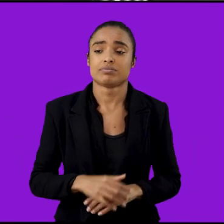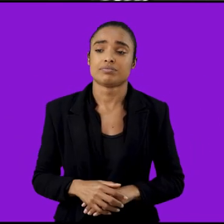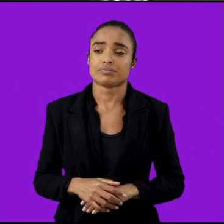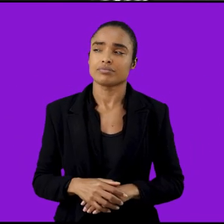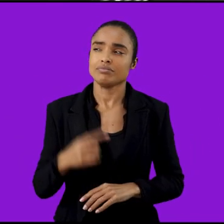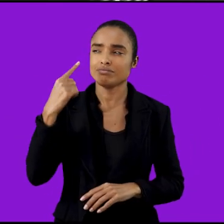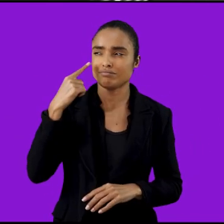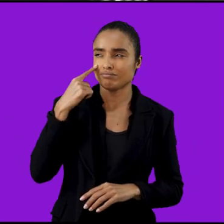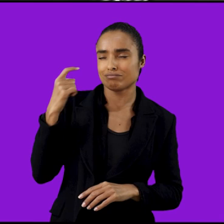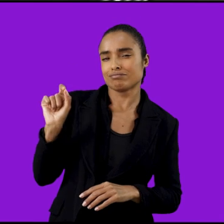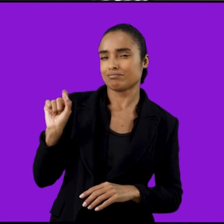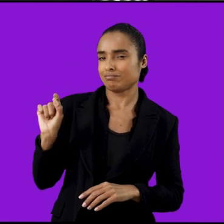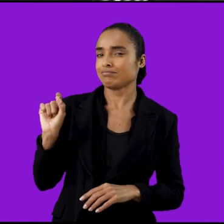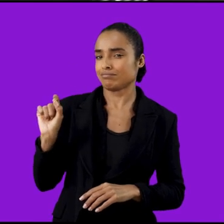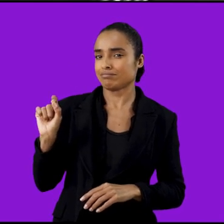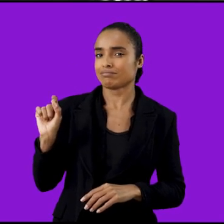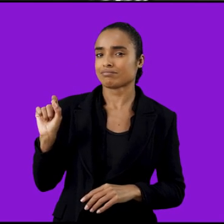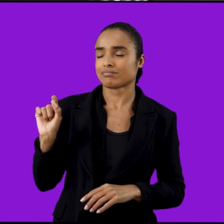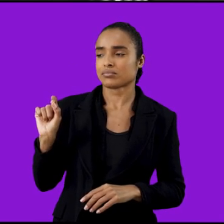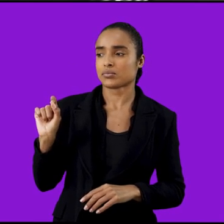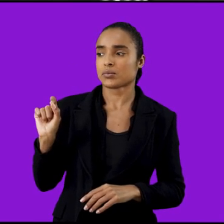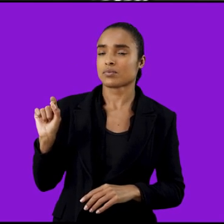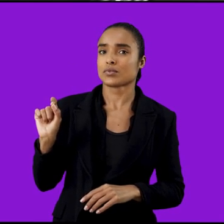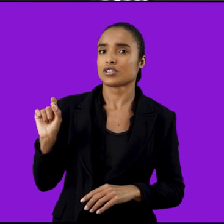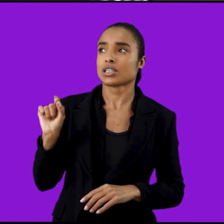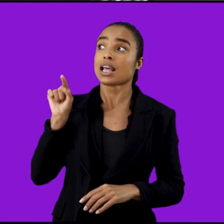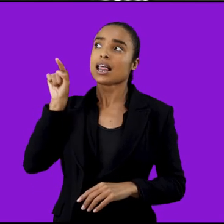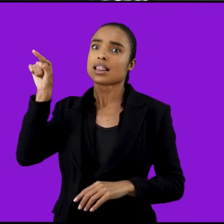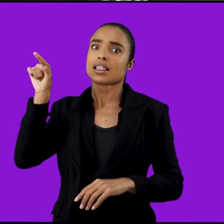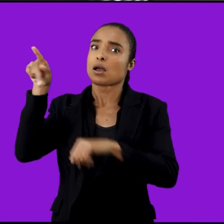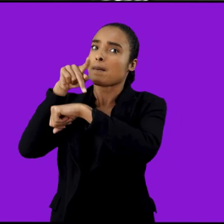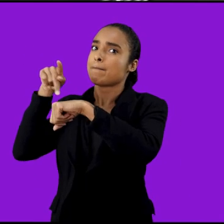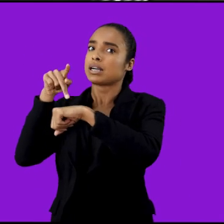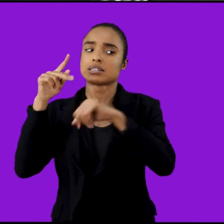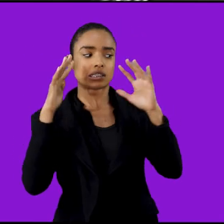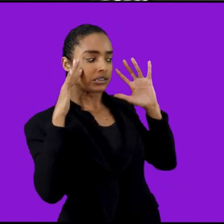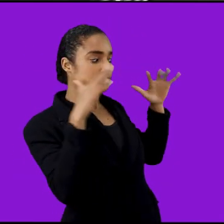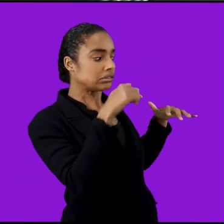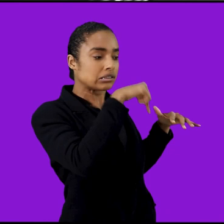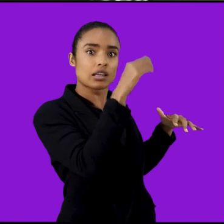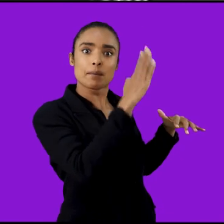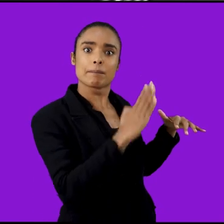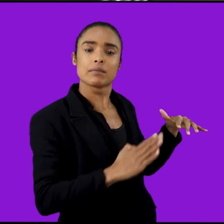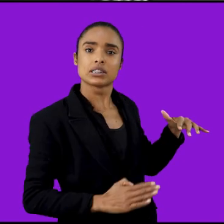que ela é interessante também que. Também é no que os gringos tão de olho aqui que